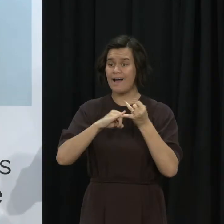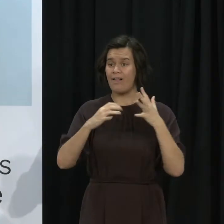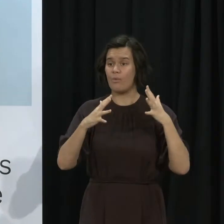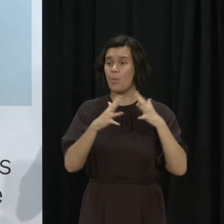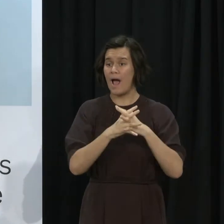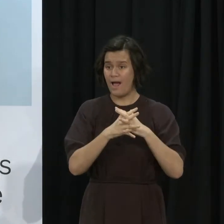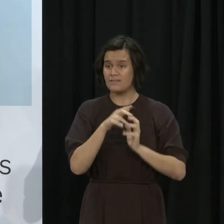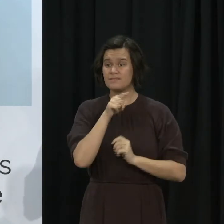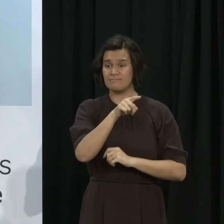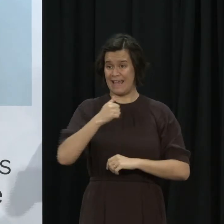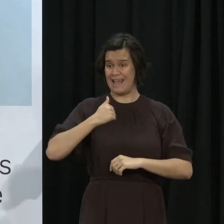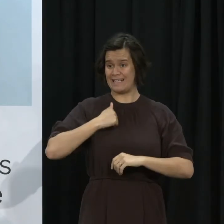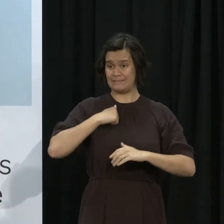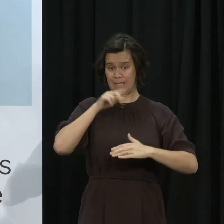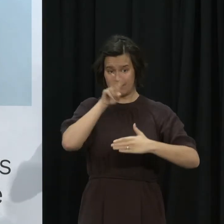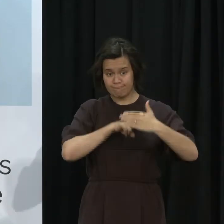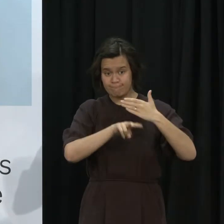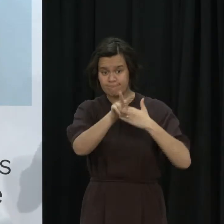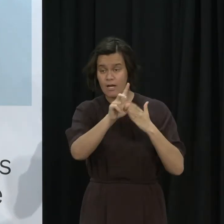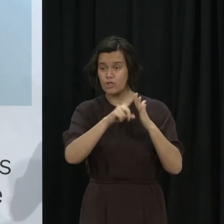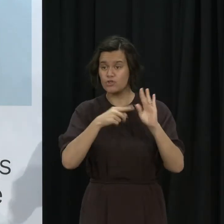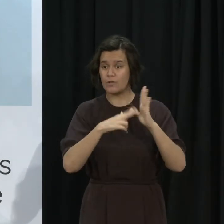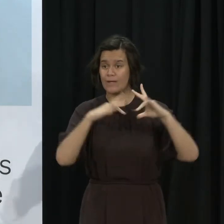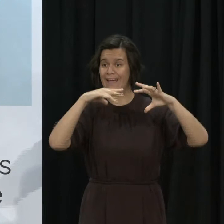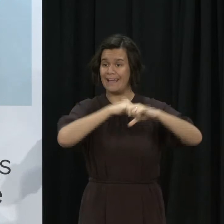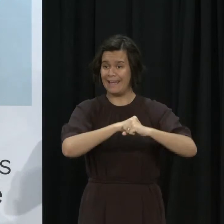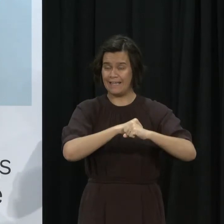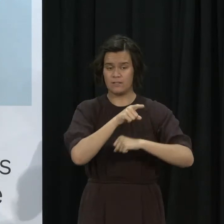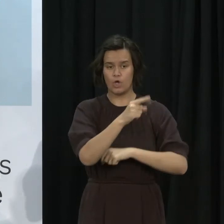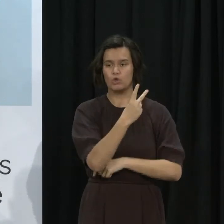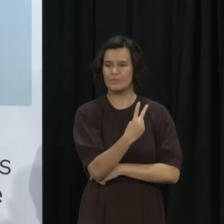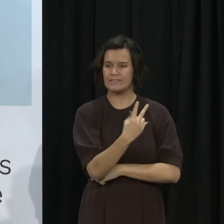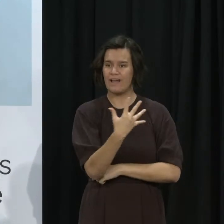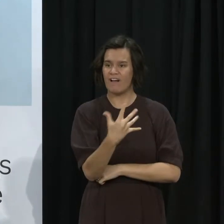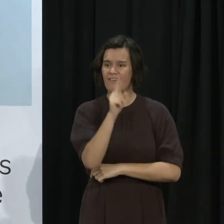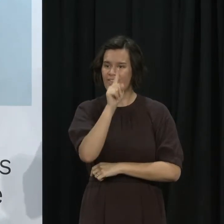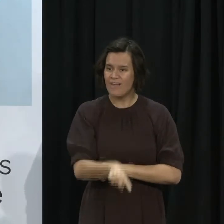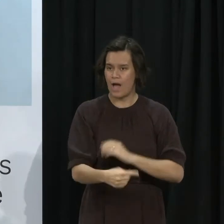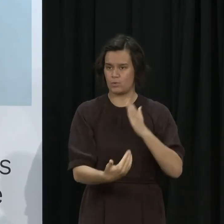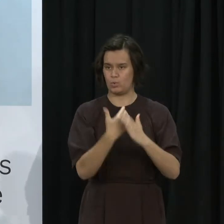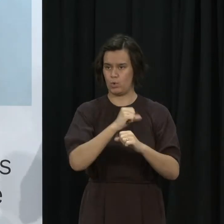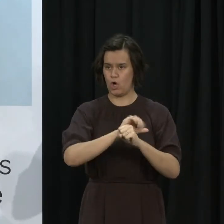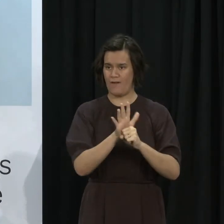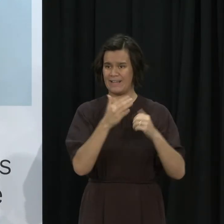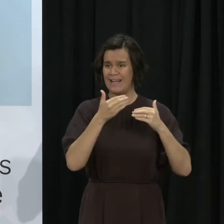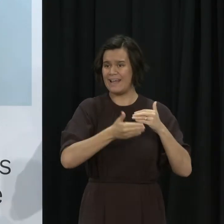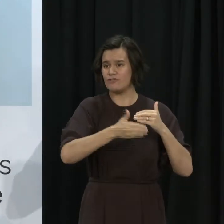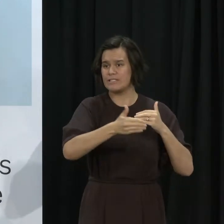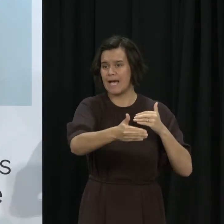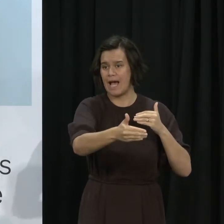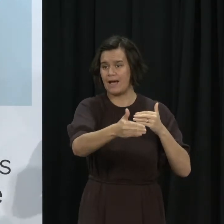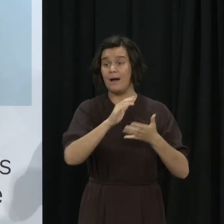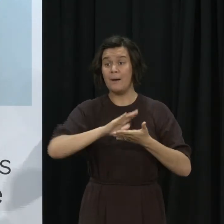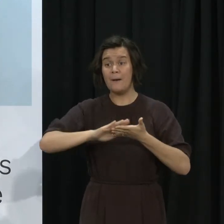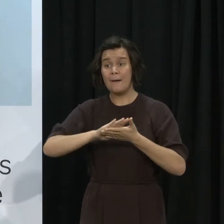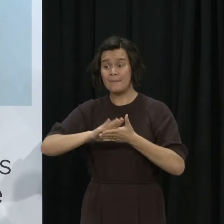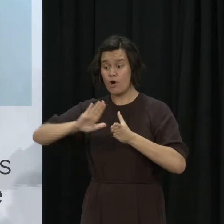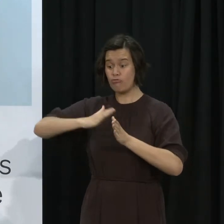tatari ana ranei kia tae mai Ahitereiria. Engari me te hikoi